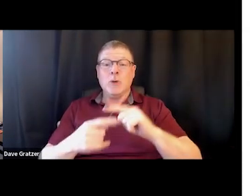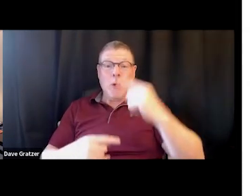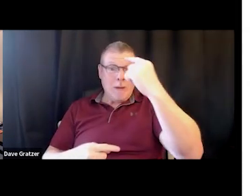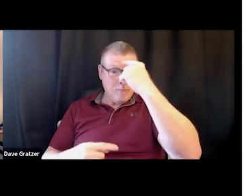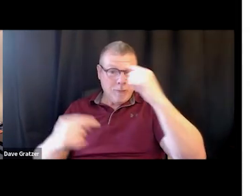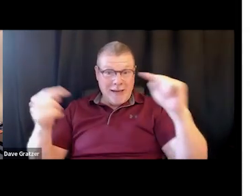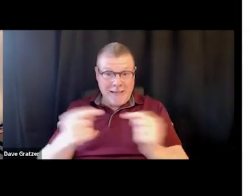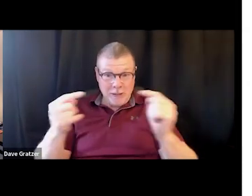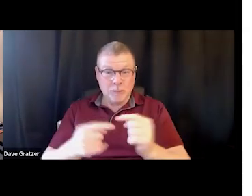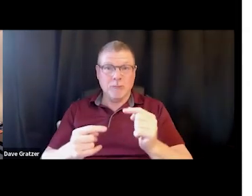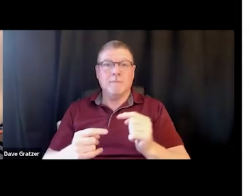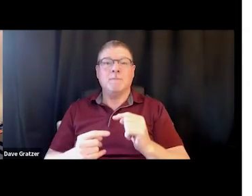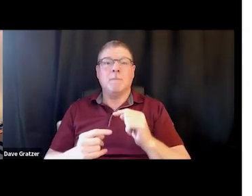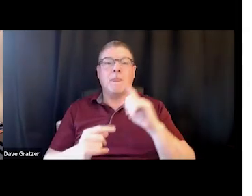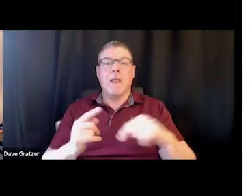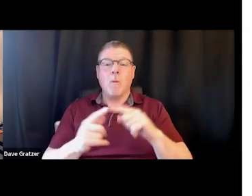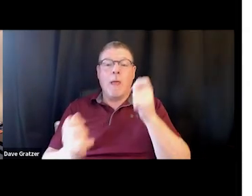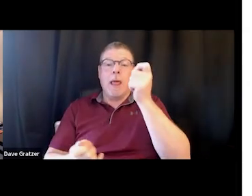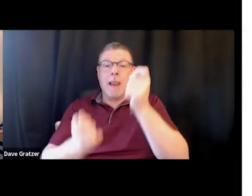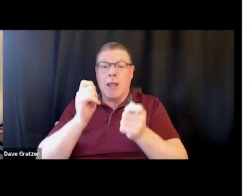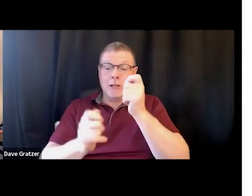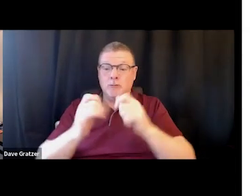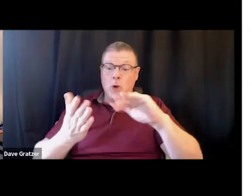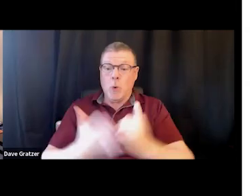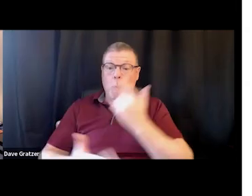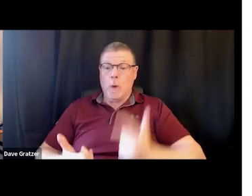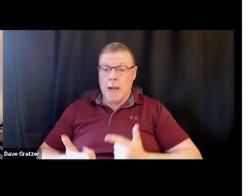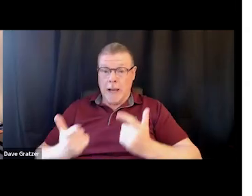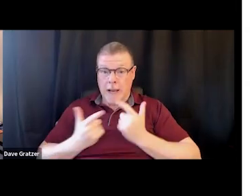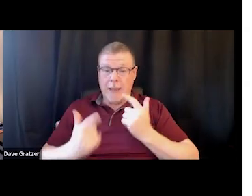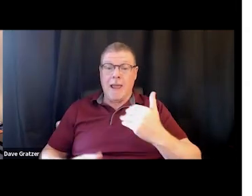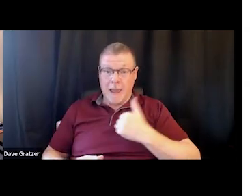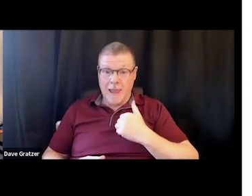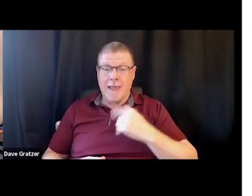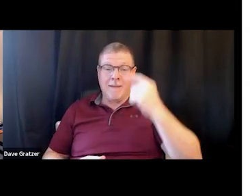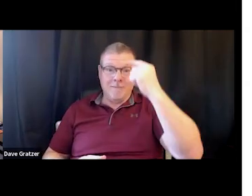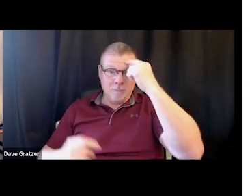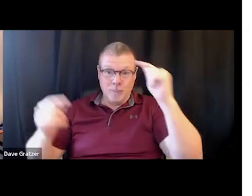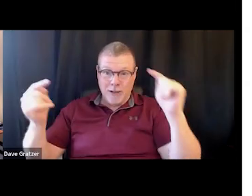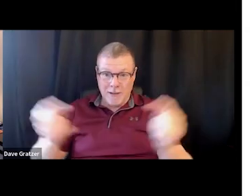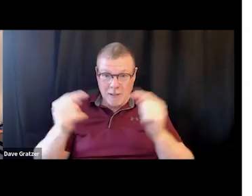Y una vez que se se adaptaban a esta nueva vida de tener una lesión cerebral o discapacidad,